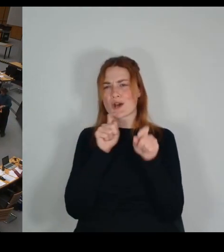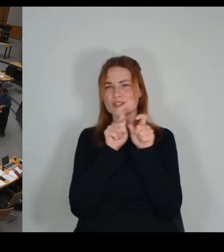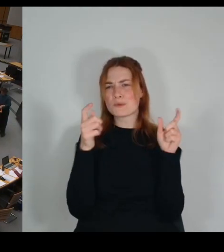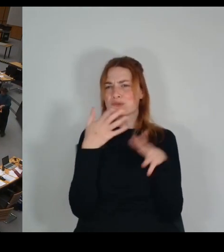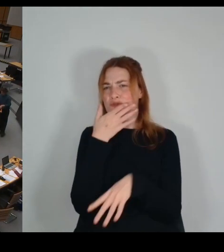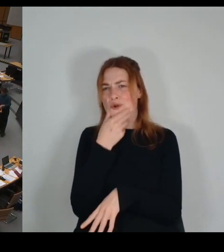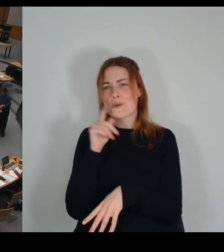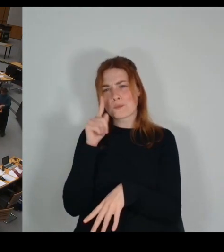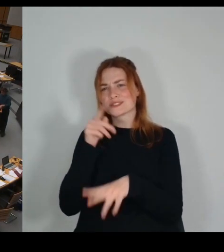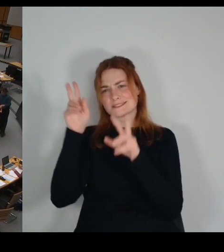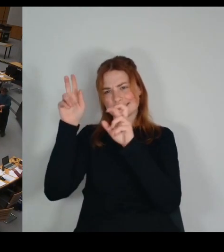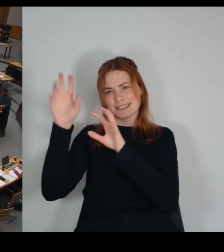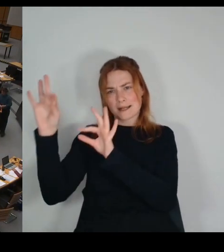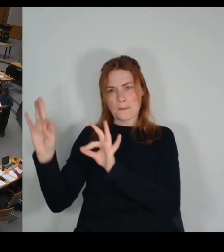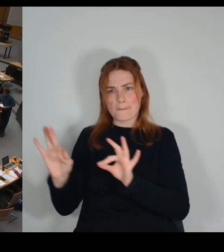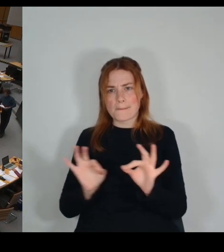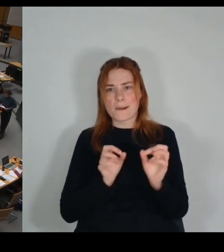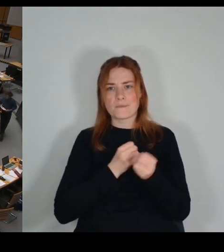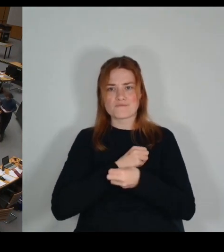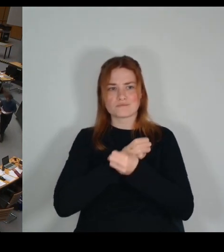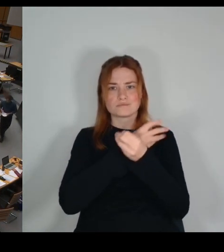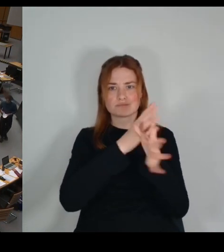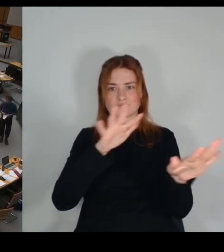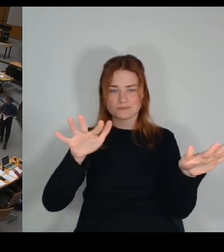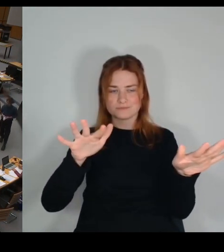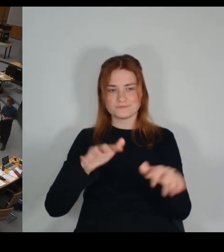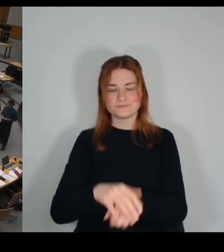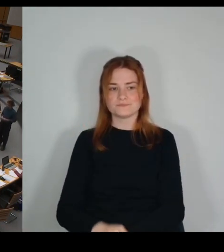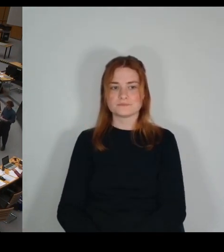Dann würde ich darüber abstimmen lassen, wer dem Antrag der Senatorin